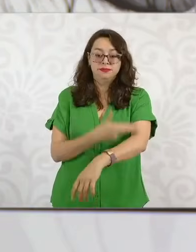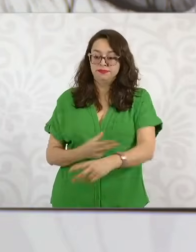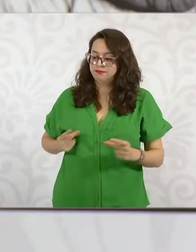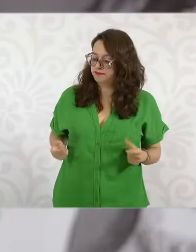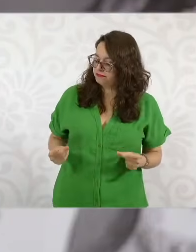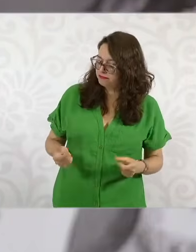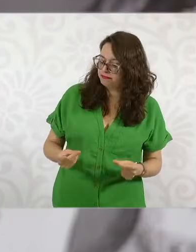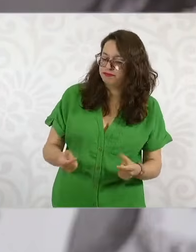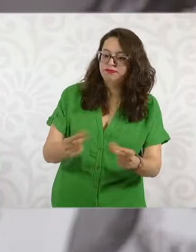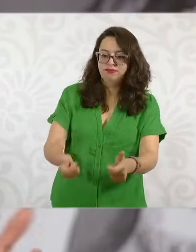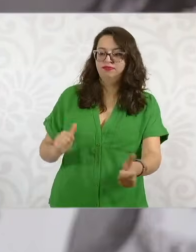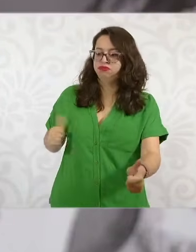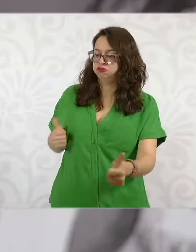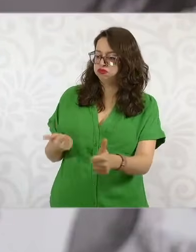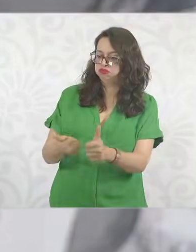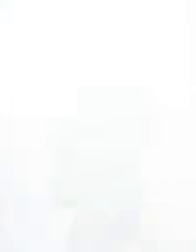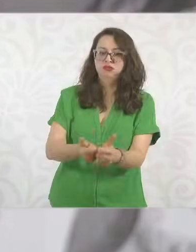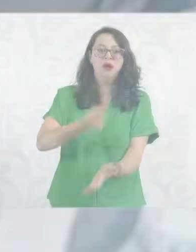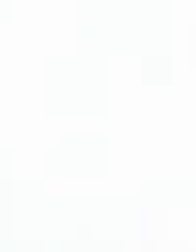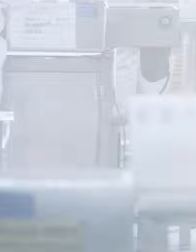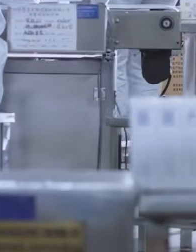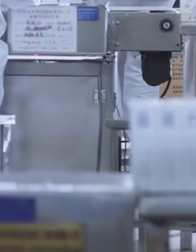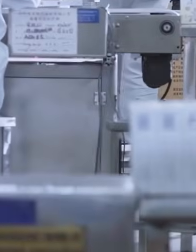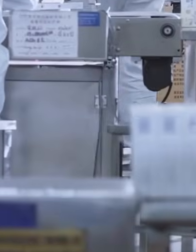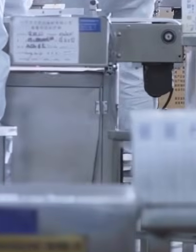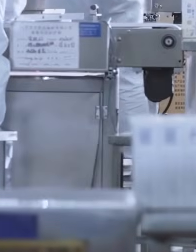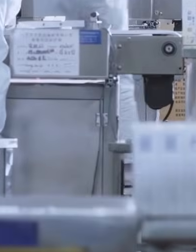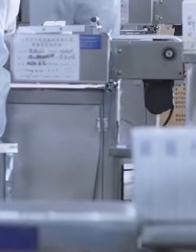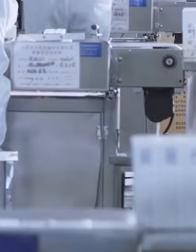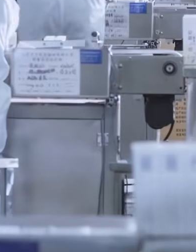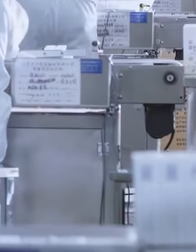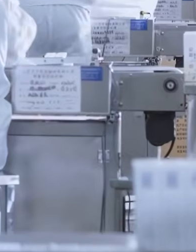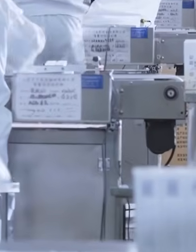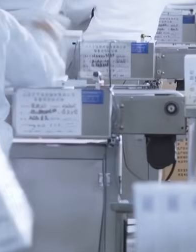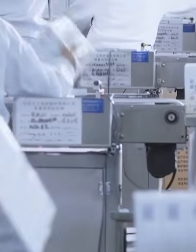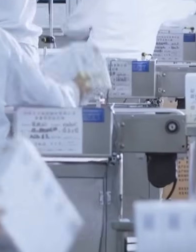Shane Bompardo no solo representa un voto de confianza global en nuestra estabilidad y talento,